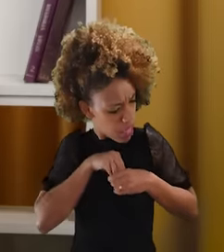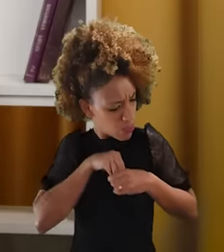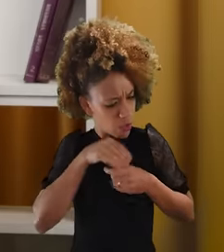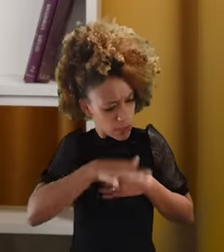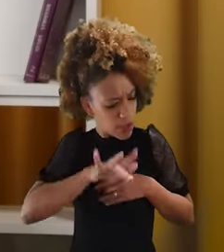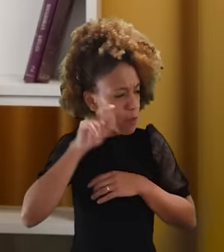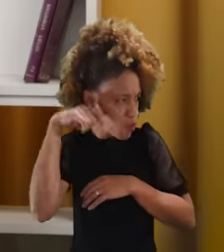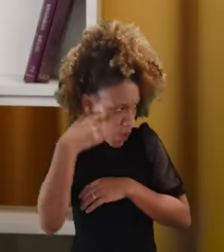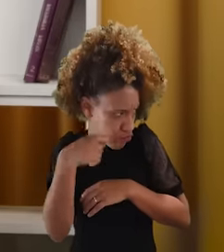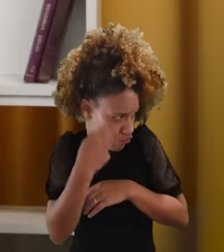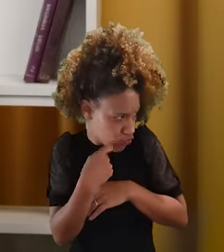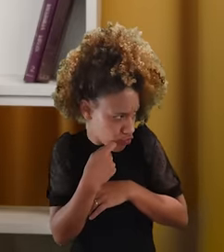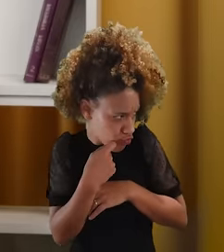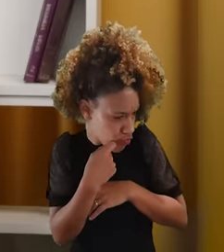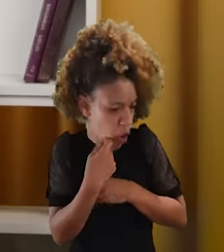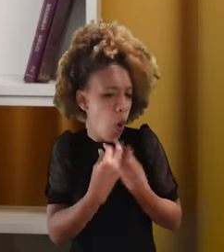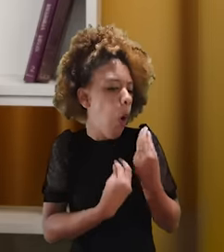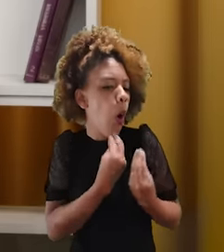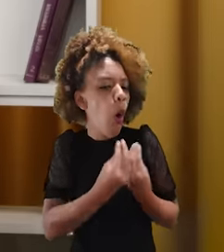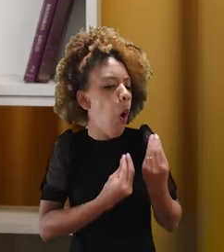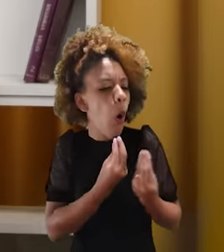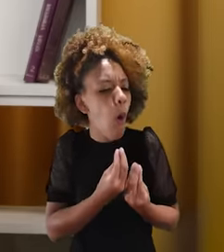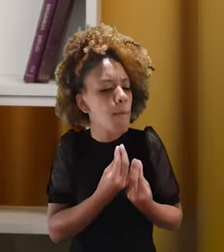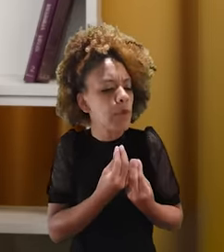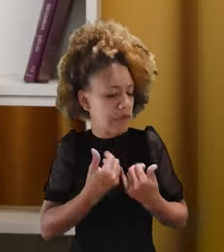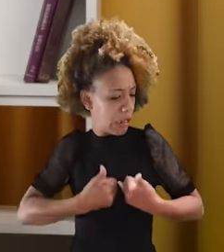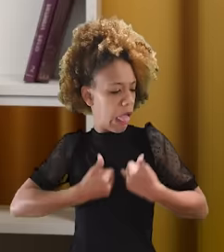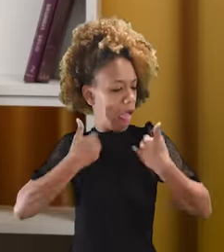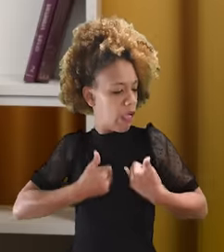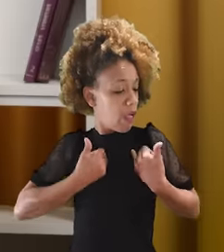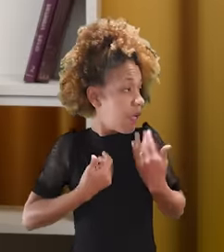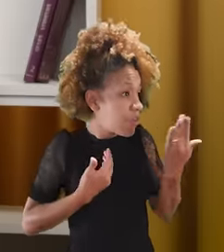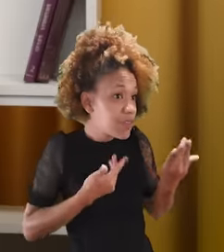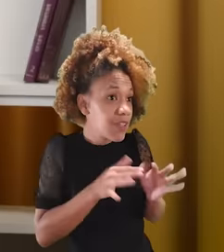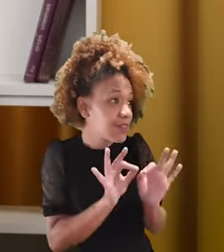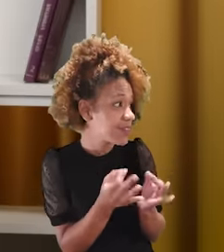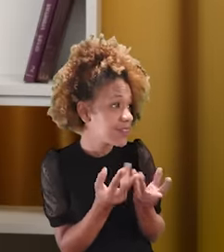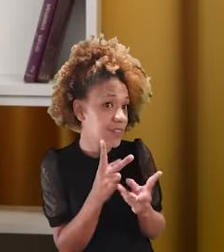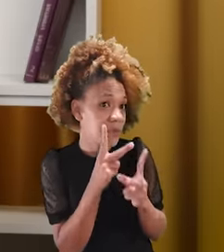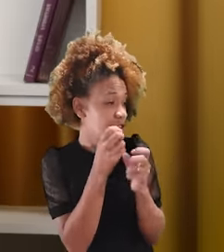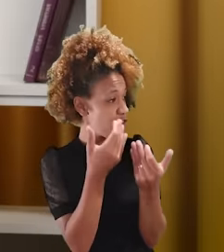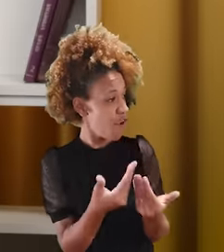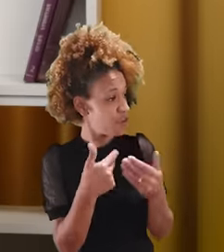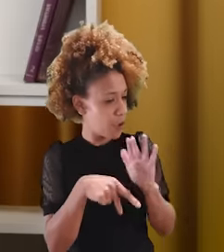artístico tá como você lida com tanto ego você sendo essa pessoa mais moderada o seu próprio ego